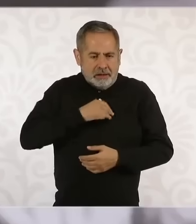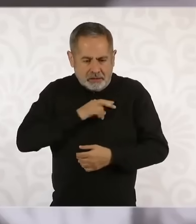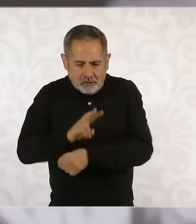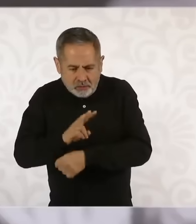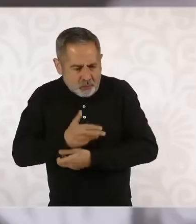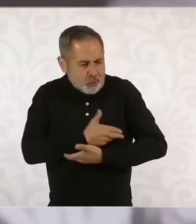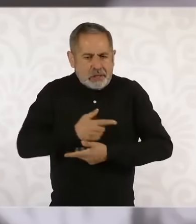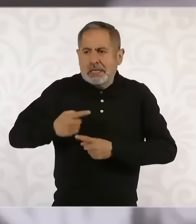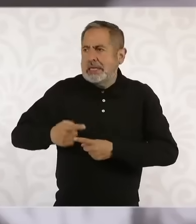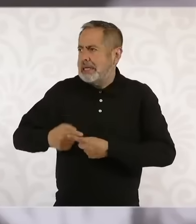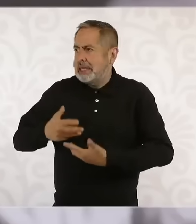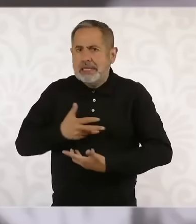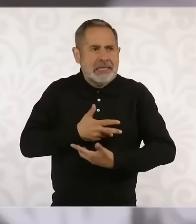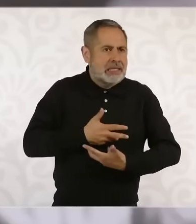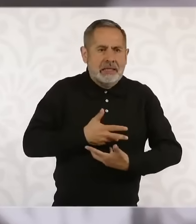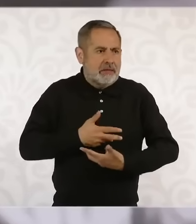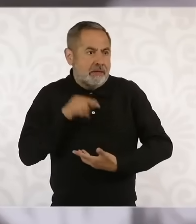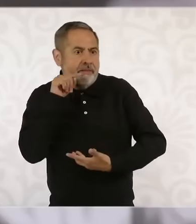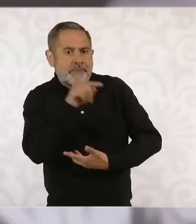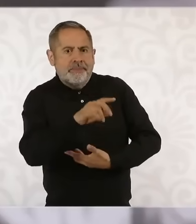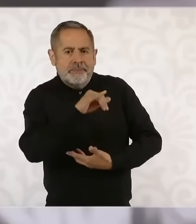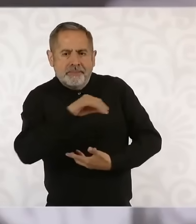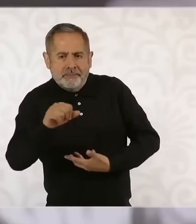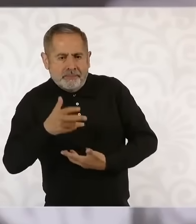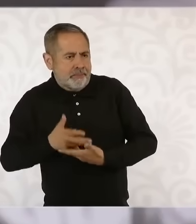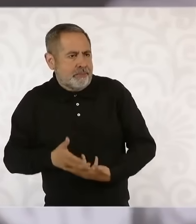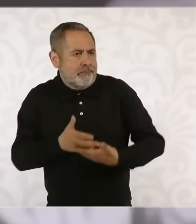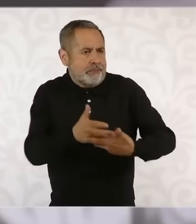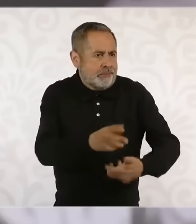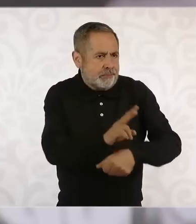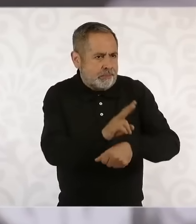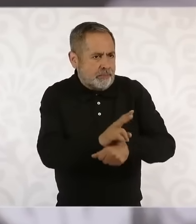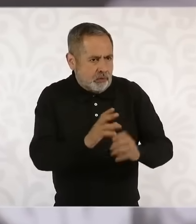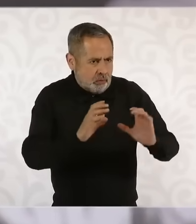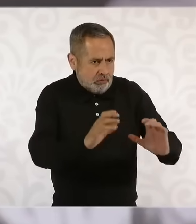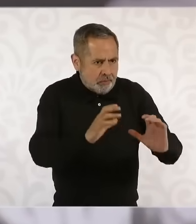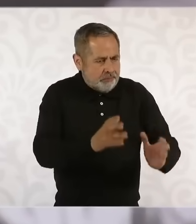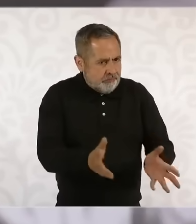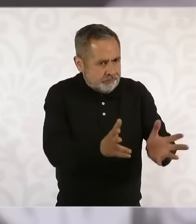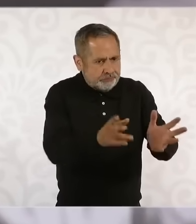no solo para el cuidado de los eh niños, sino también para que las mamás puedan trabajar,